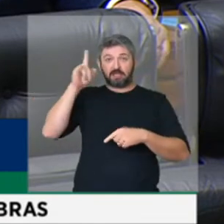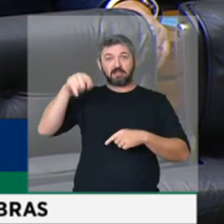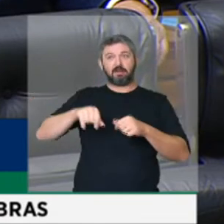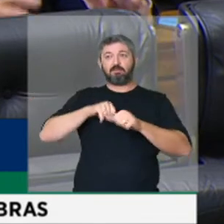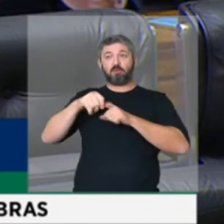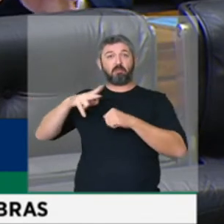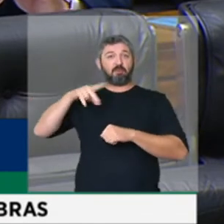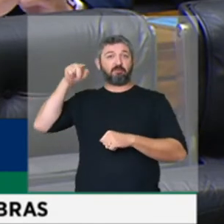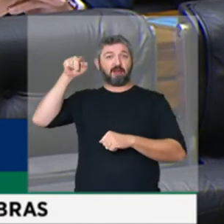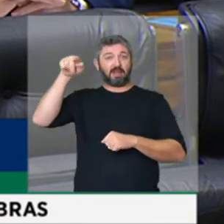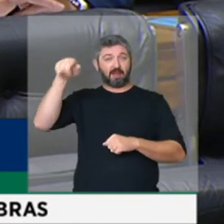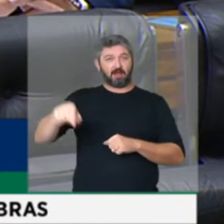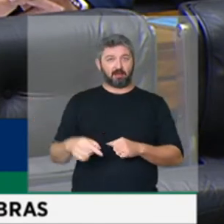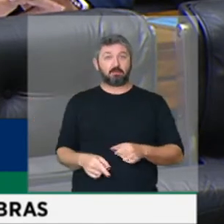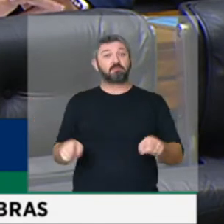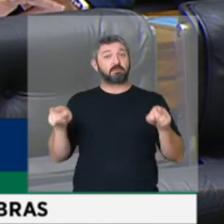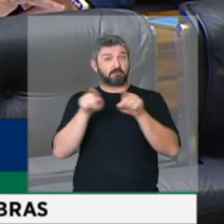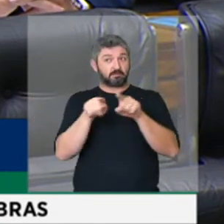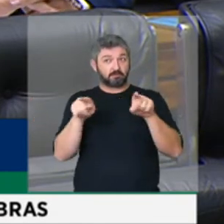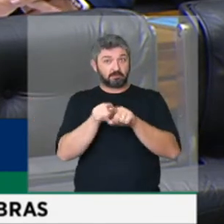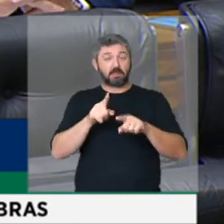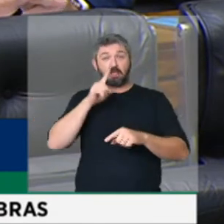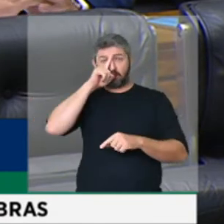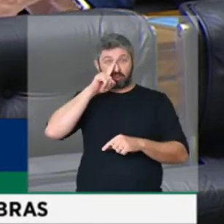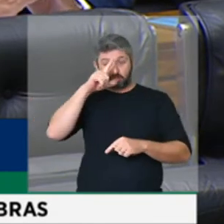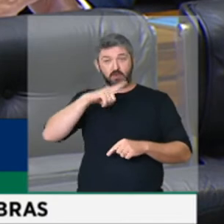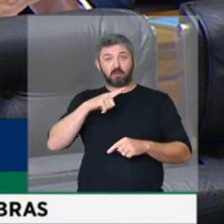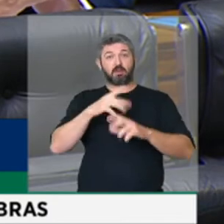DA ENERGIA ALI É PRIVATIZADA. ALÉM DO MAIS, CORREMOS RISCO, QUESTÃO DO MEIO AMBIENTE,